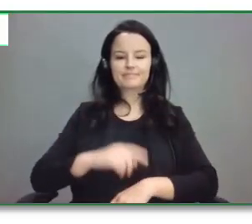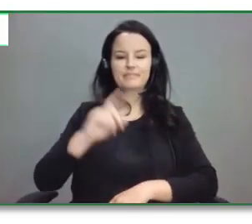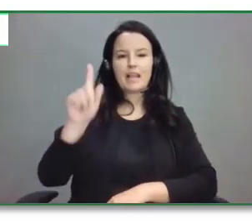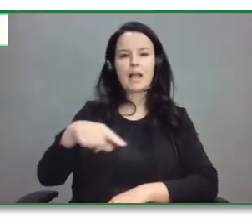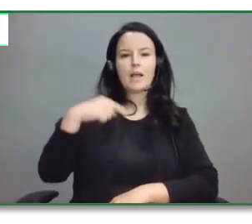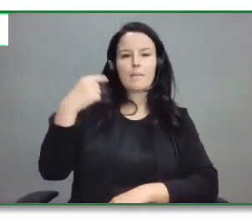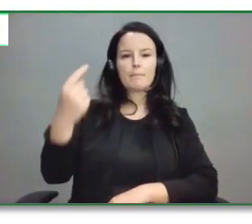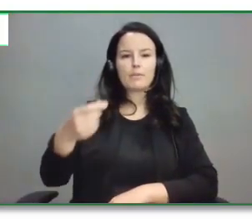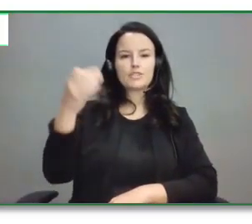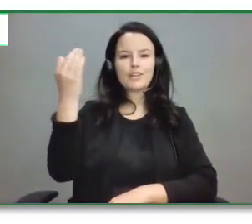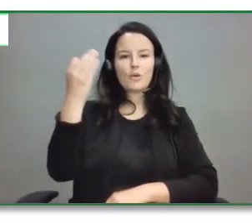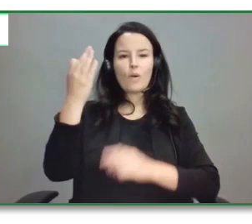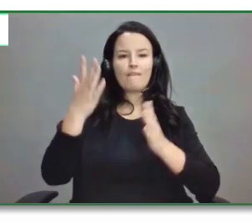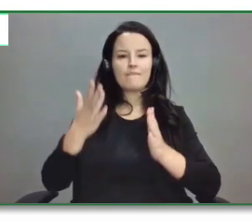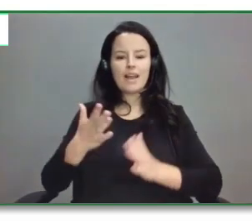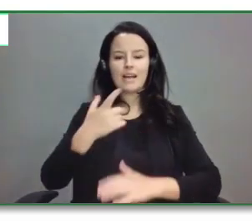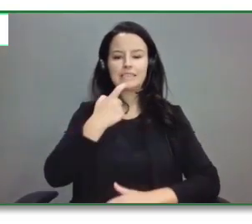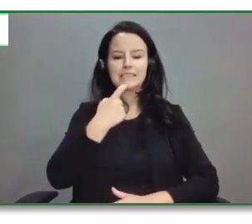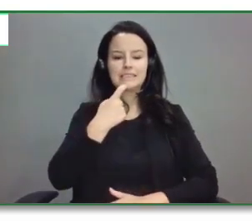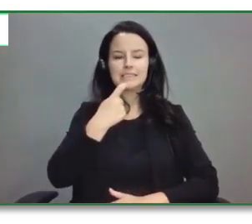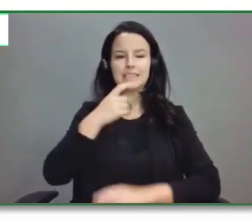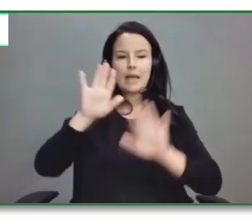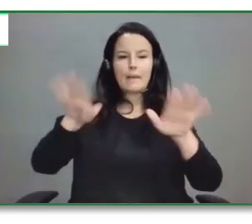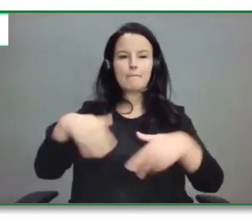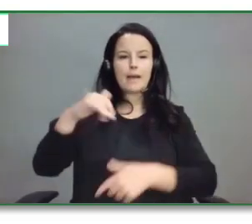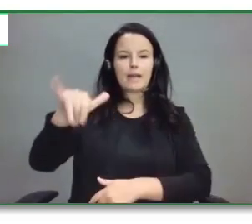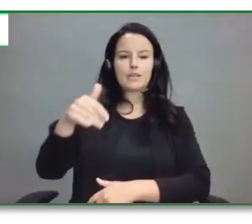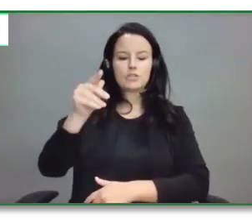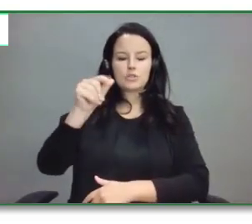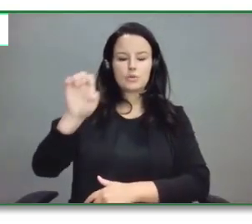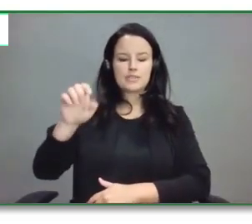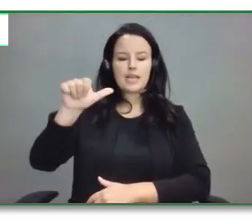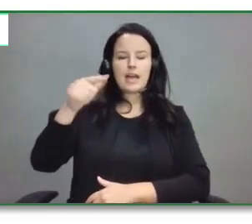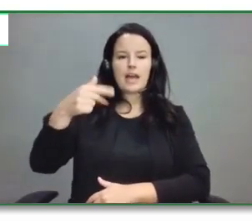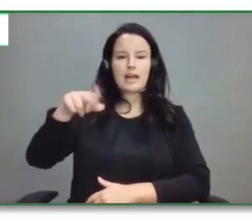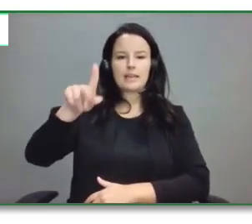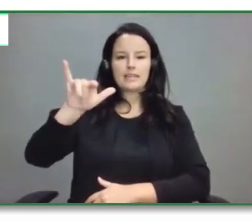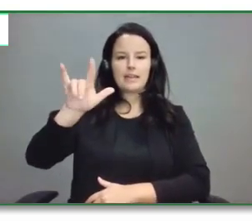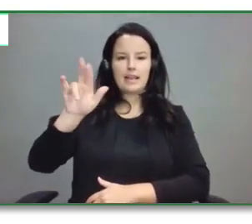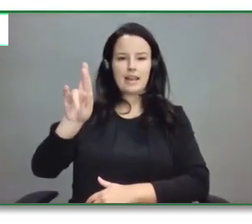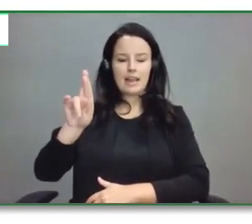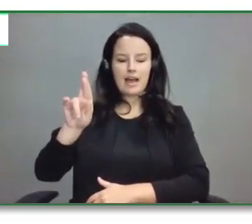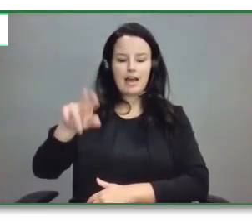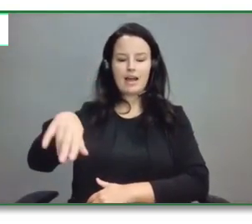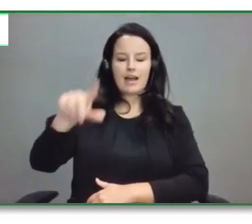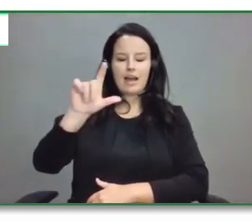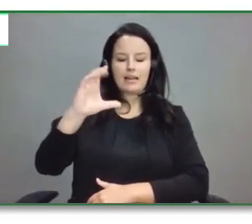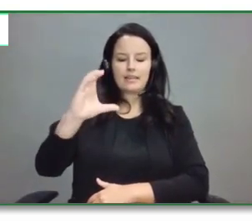conférencière et Marie José Aguila Carrasco elle est titulaire d'un docteur